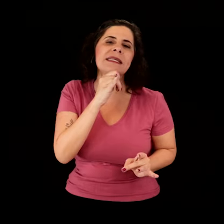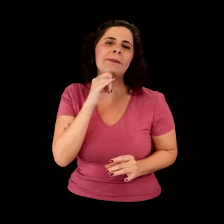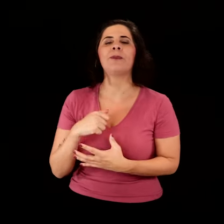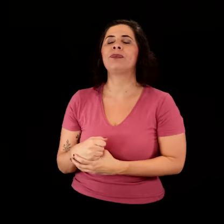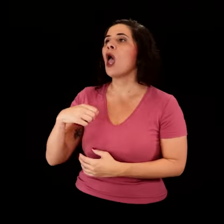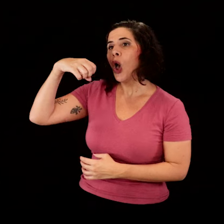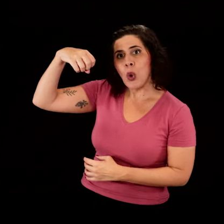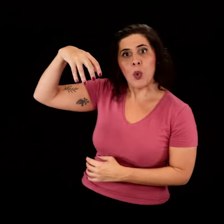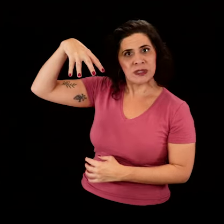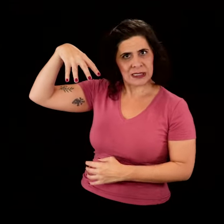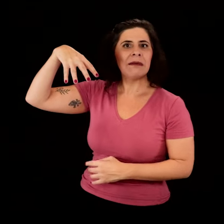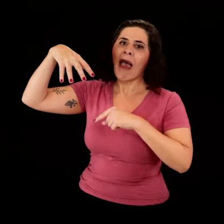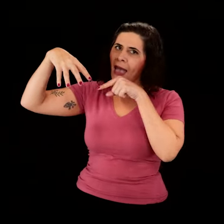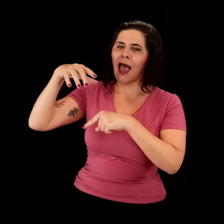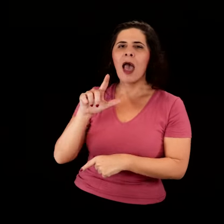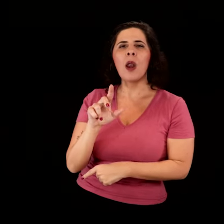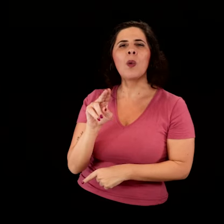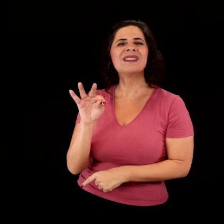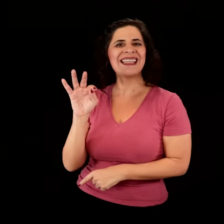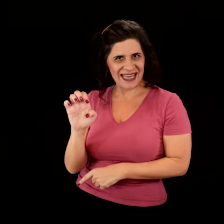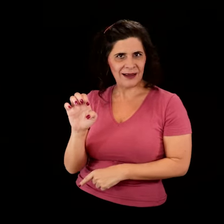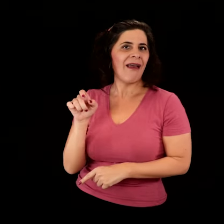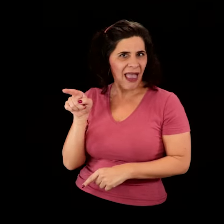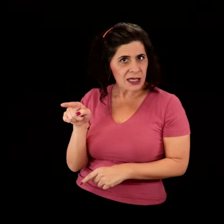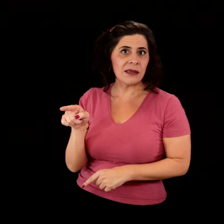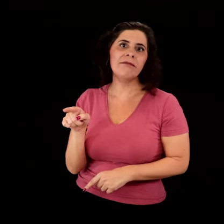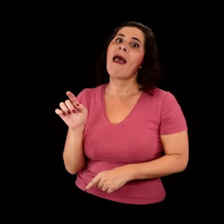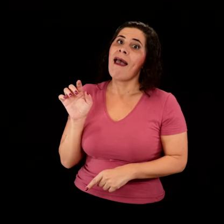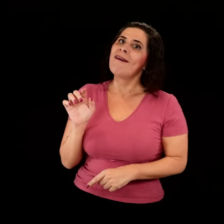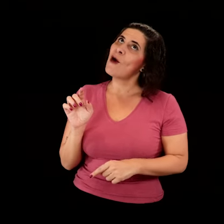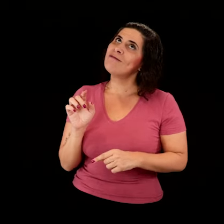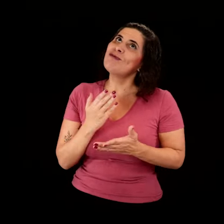O lustre foi o ponto de partida desse pensamento, porque cada prédio tem um lustre